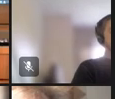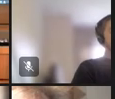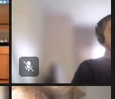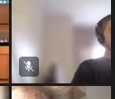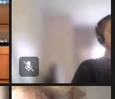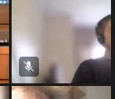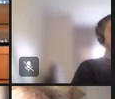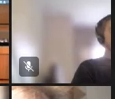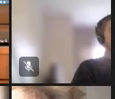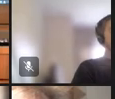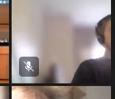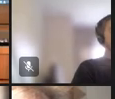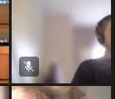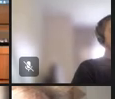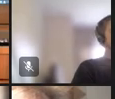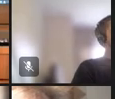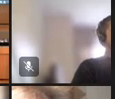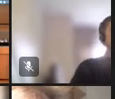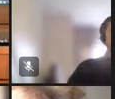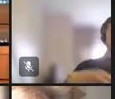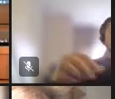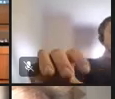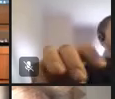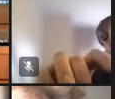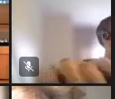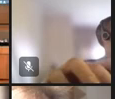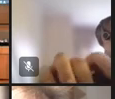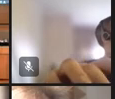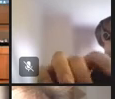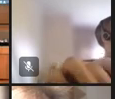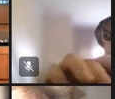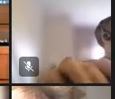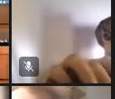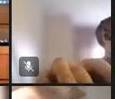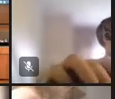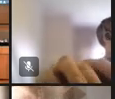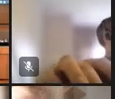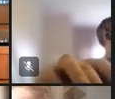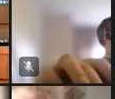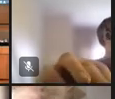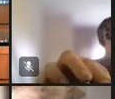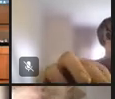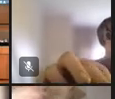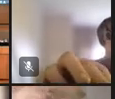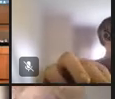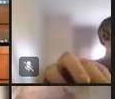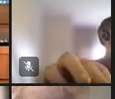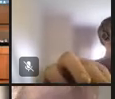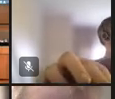Hej gjorde jag en presentationsvideo där såg ju replokaler och Statens en unghäst encelliga blackbox allt det där